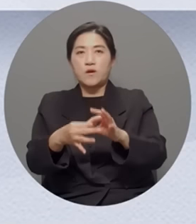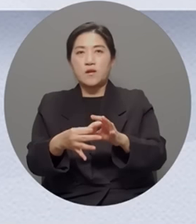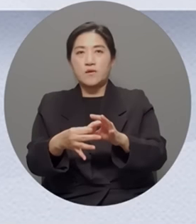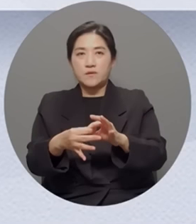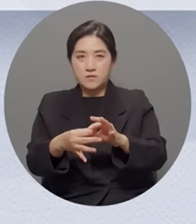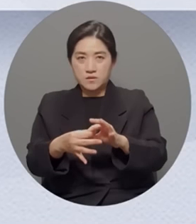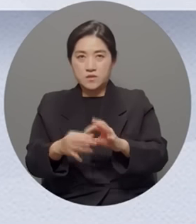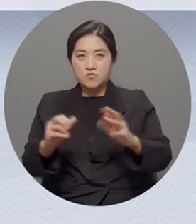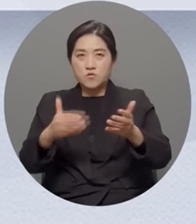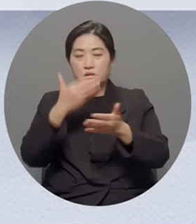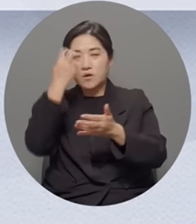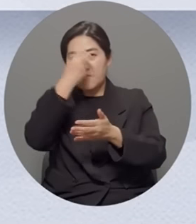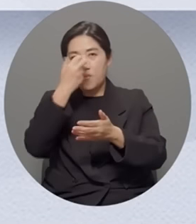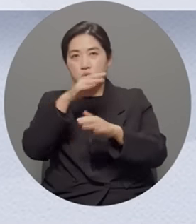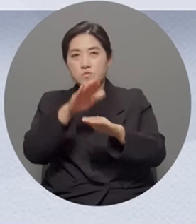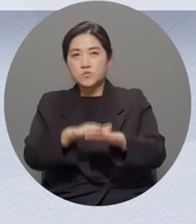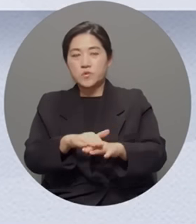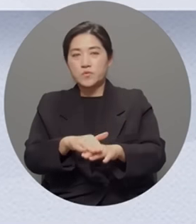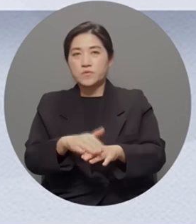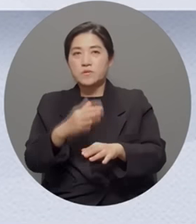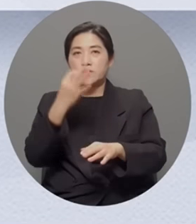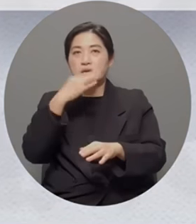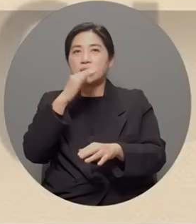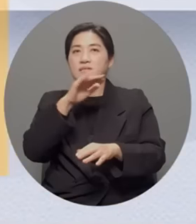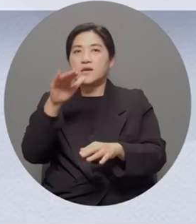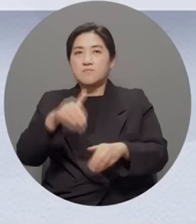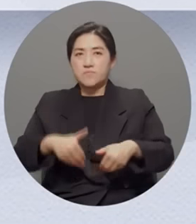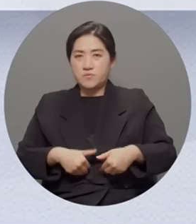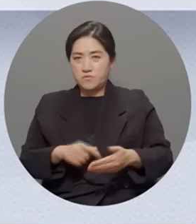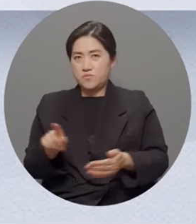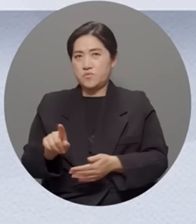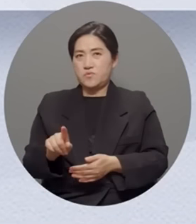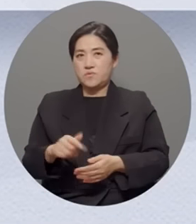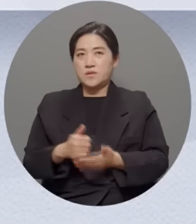위해서는 직무 수행과 관련돼 있고 국가적 보존 가치가 있어야 한다는 반론이